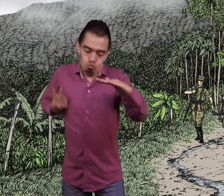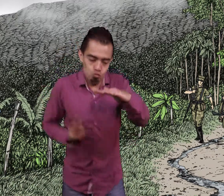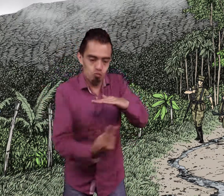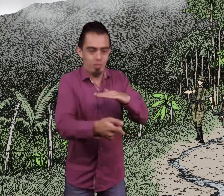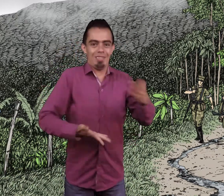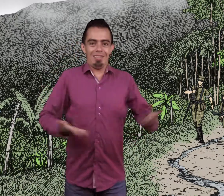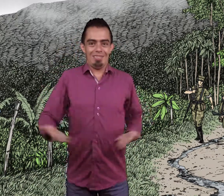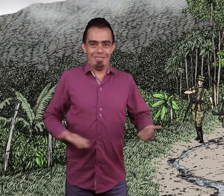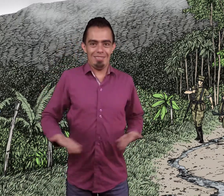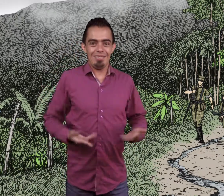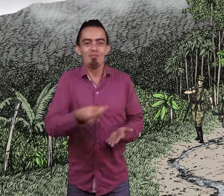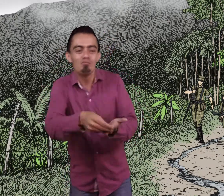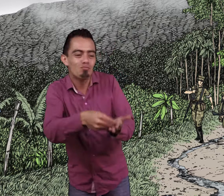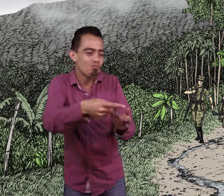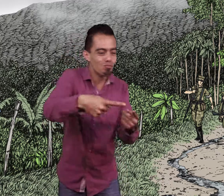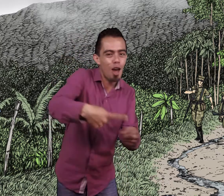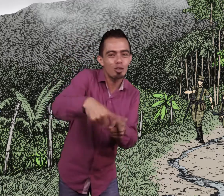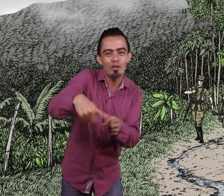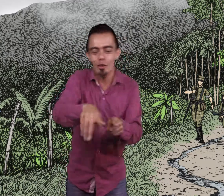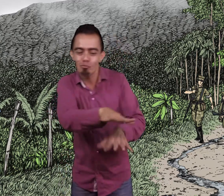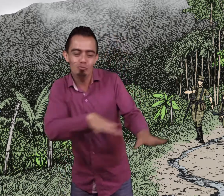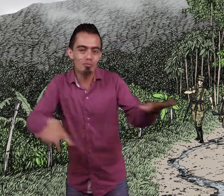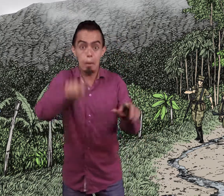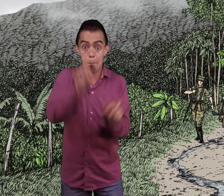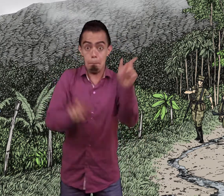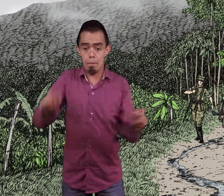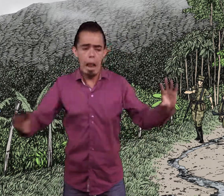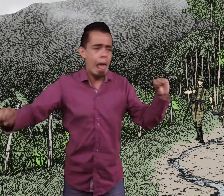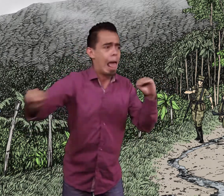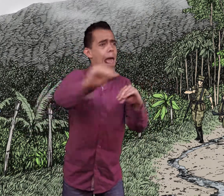el dueño de la tienda contaba lo ocurrido,